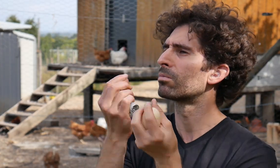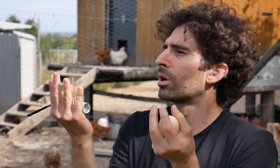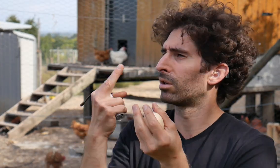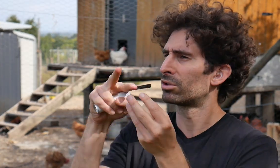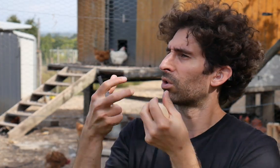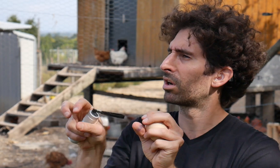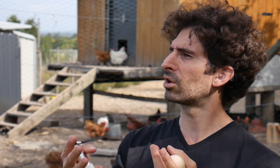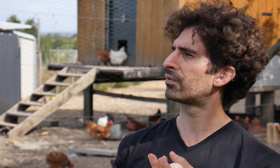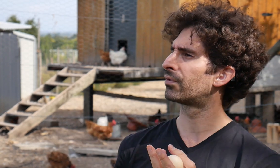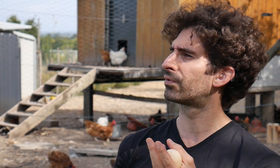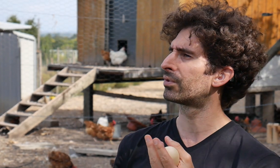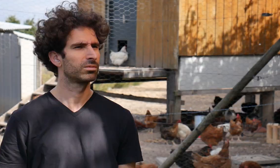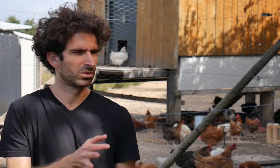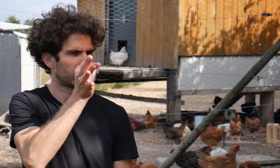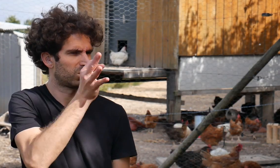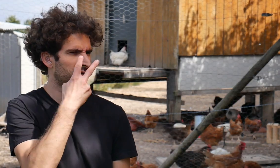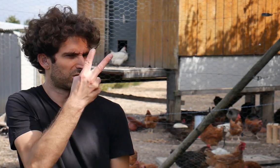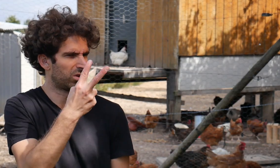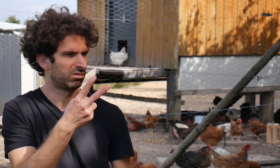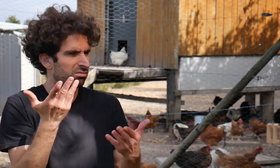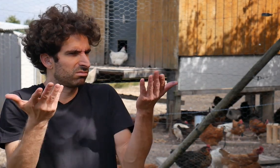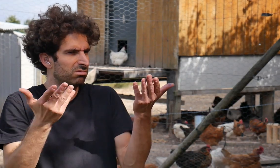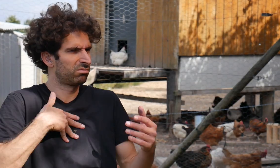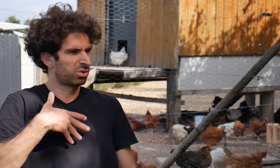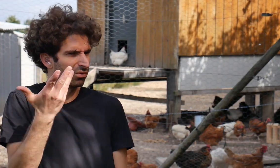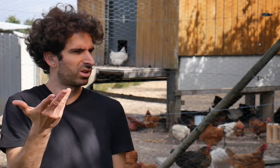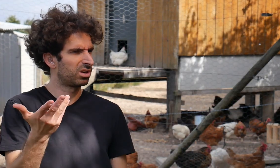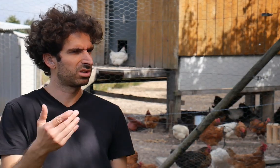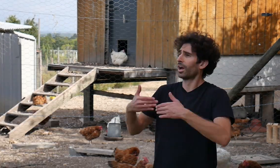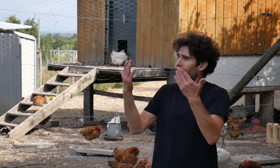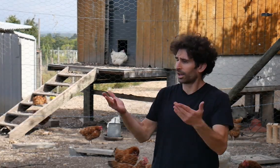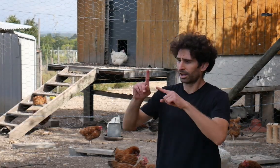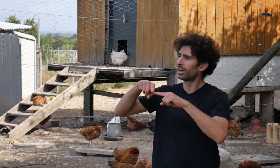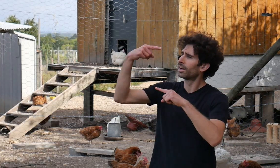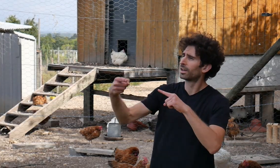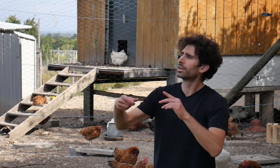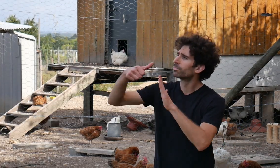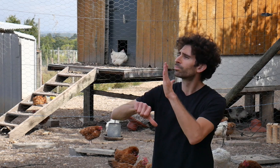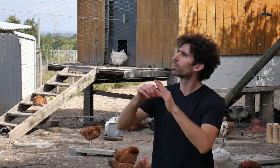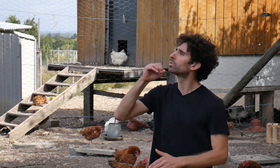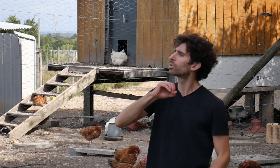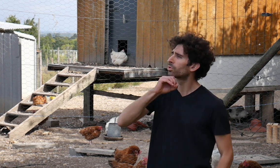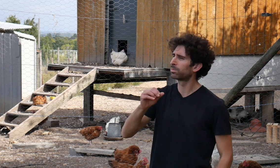Ben, je regarde un oeuf. Oui, je vois mais pourquoi faire ? Alors, durant le mois d'octobre